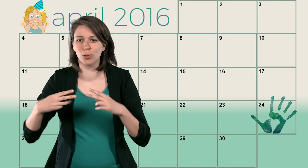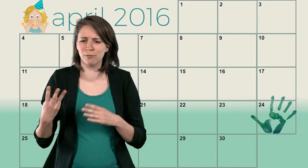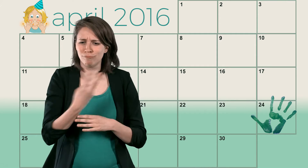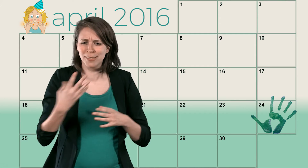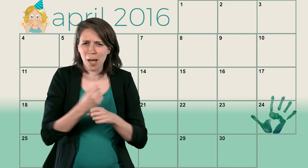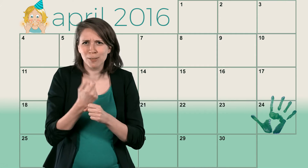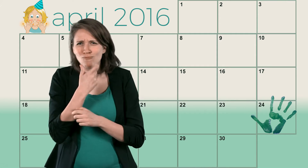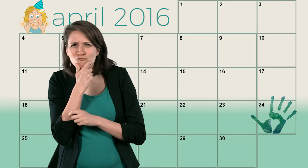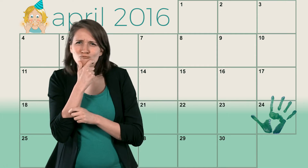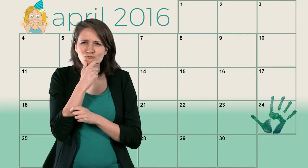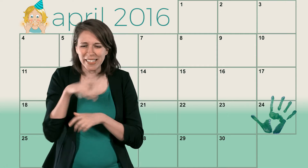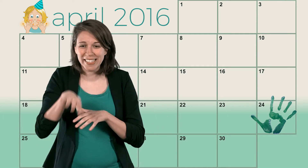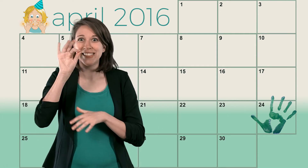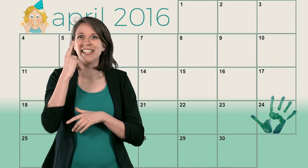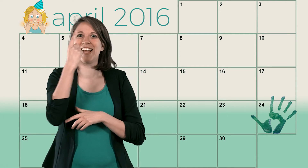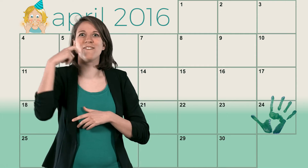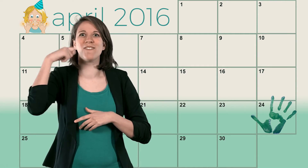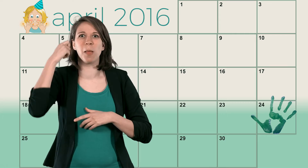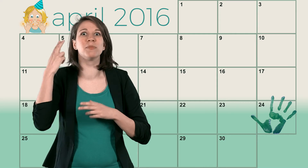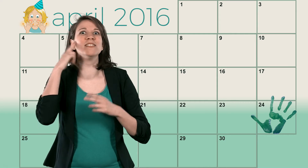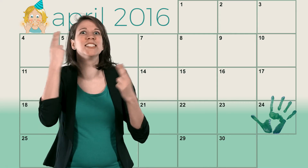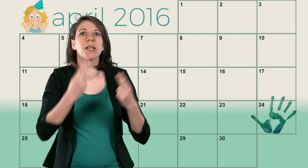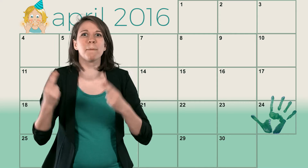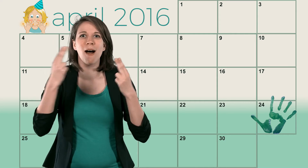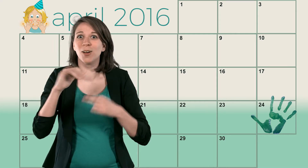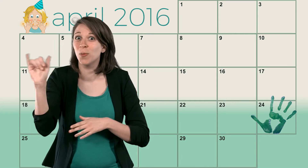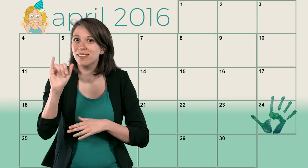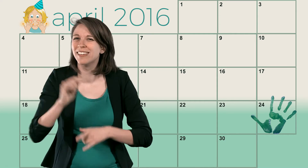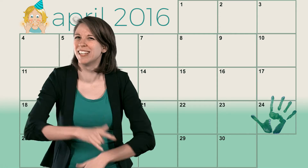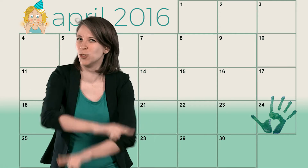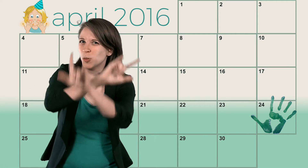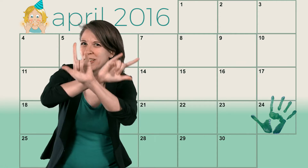We kozen samen een film uit: "No Ordinary Hero: The Superdeafy Movie".